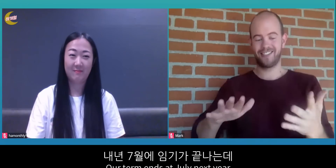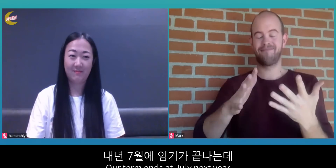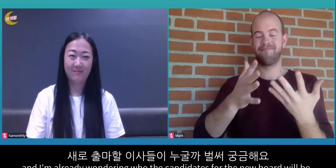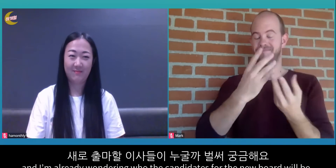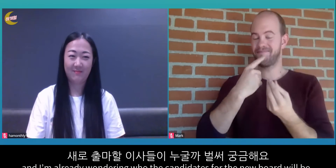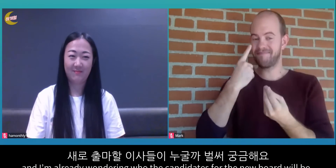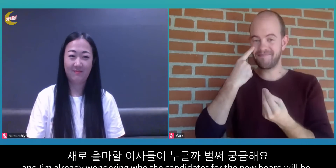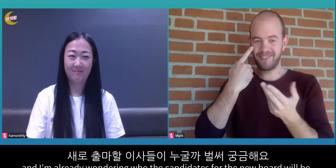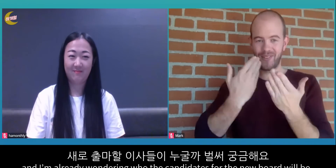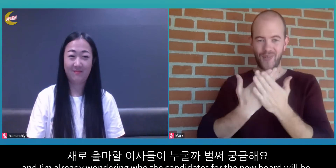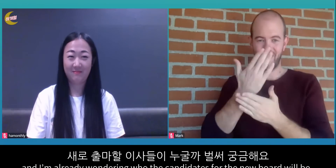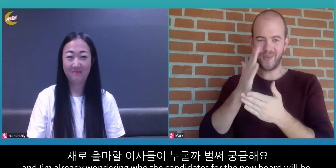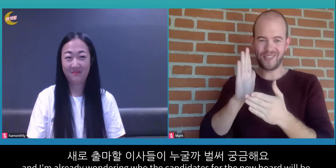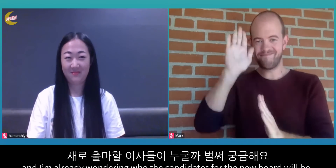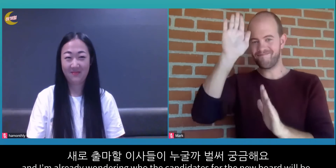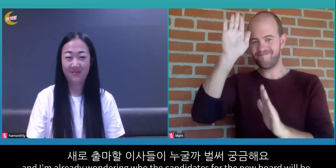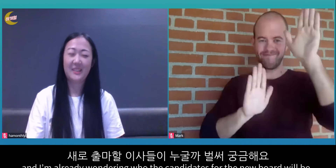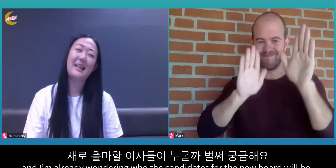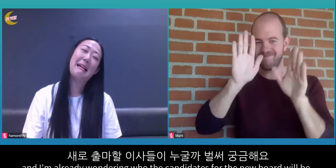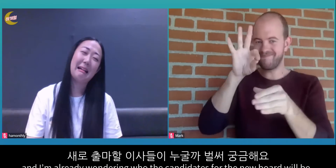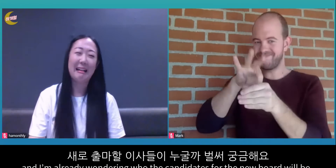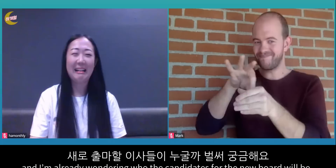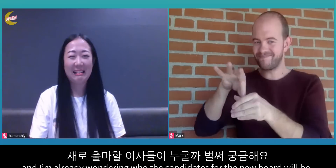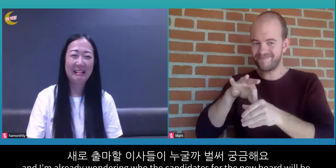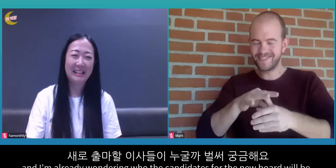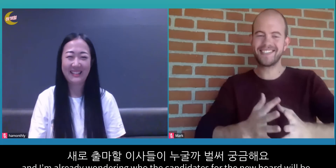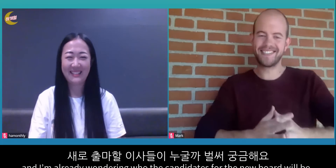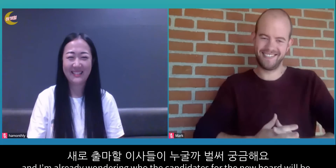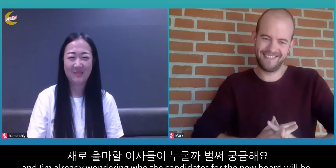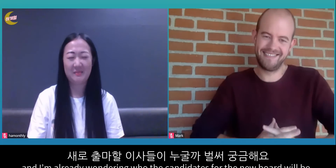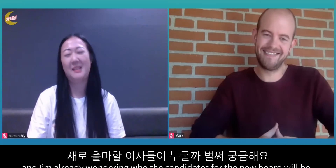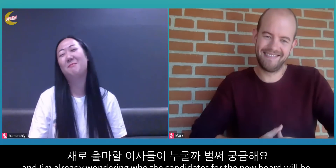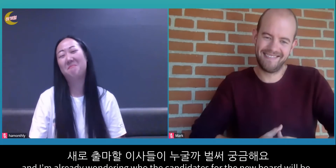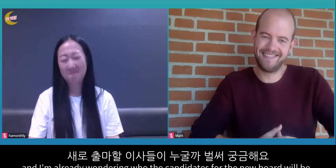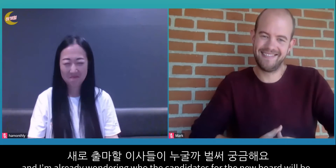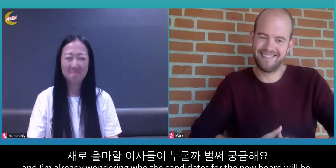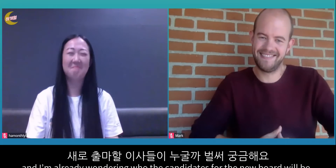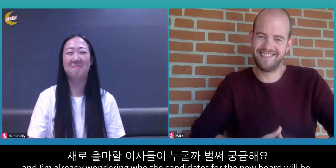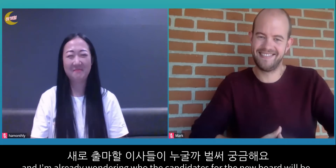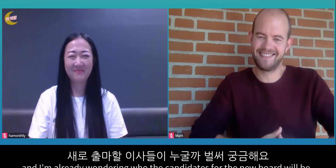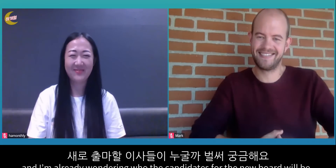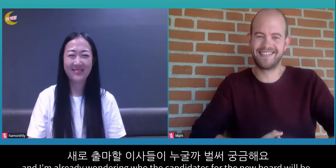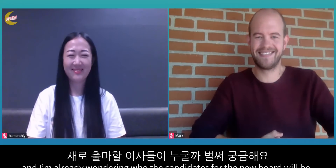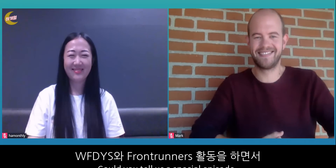そして私はすでに新しい理事会の候補者が誰であるかについて疑問に思っています。